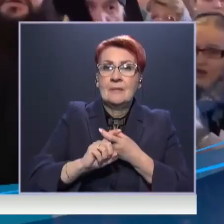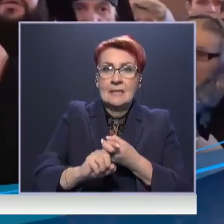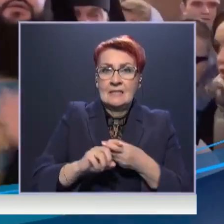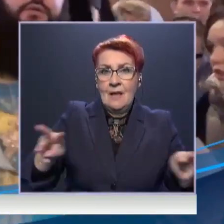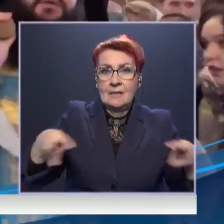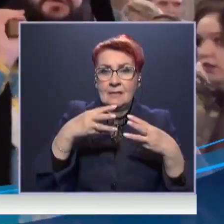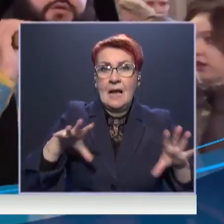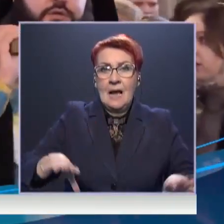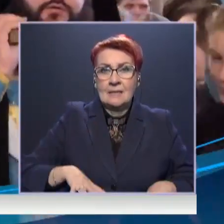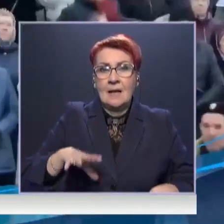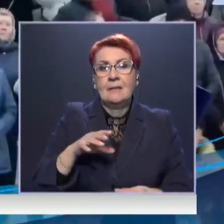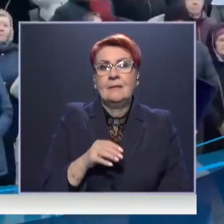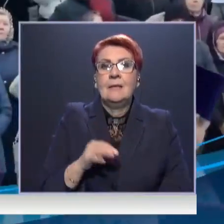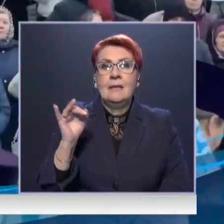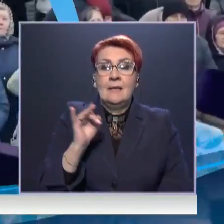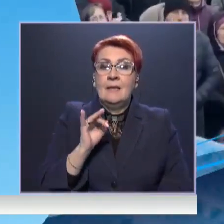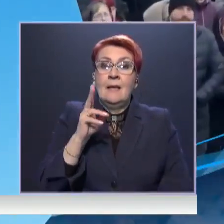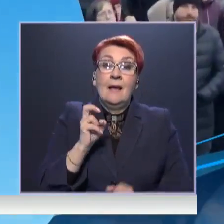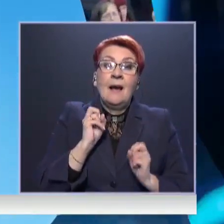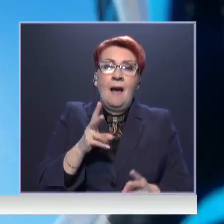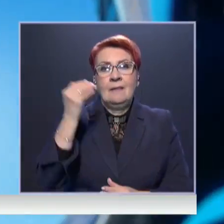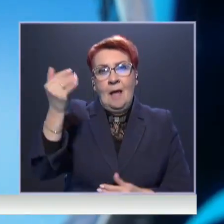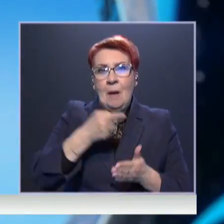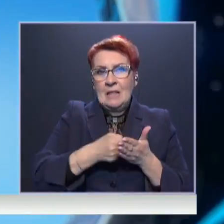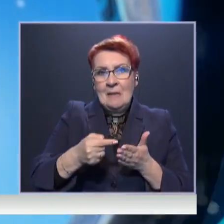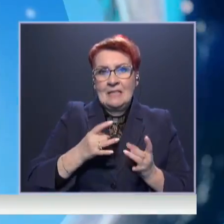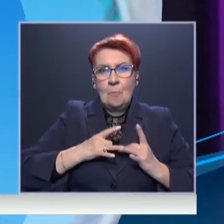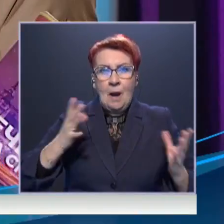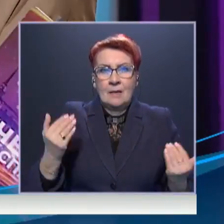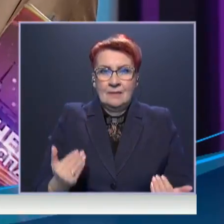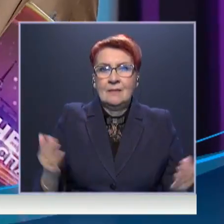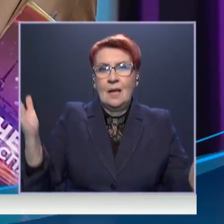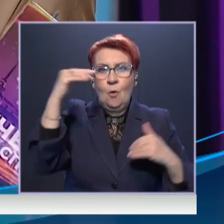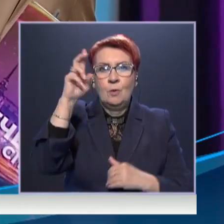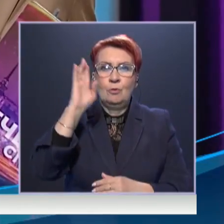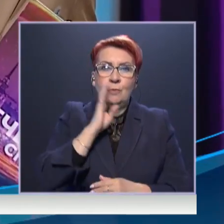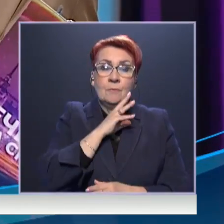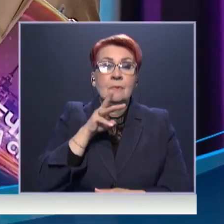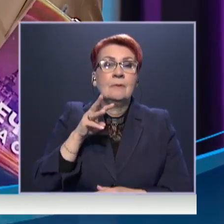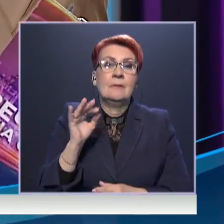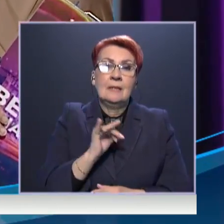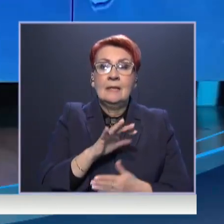как там отметили праздник Казанской иконы Божией Матери Мы русские новый выпуск авторской рубрики